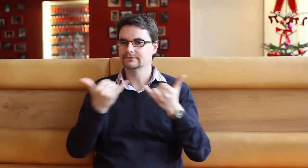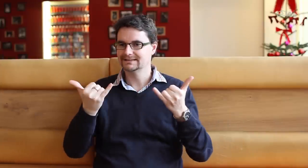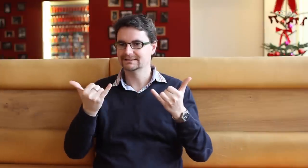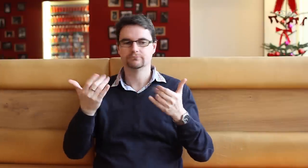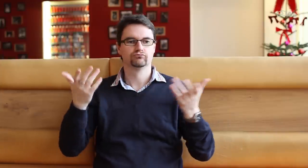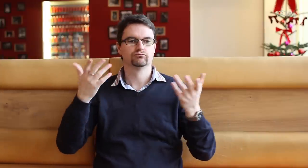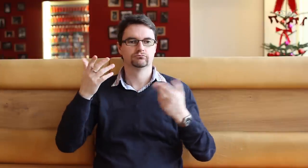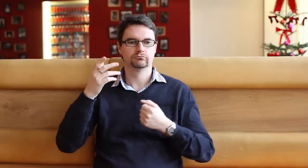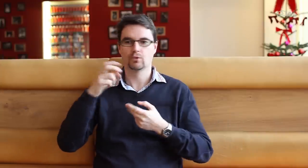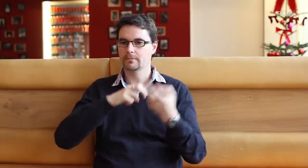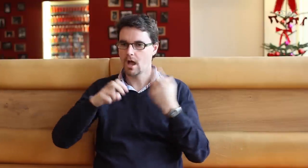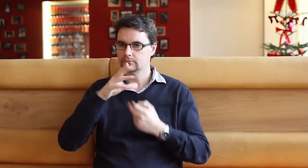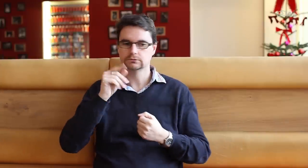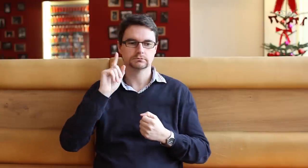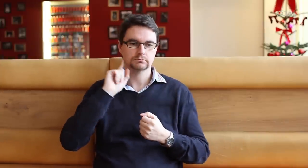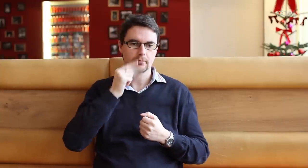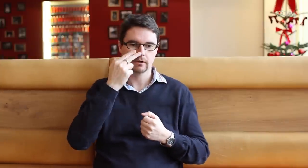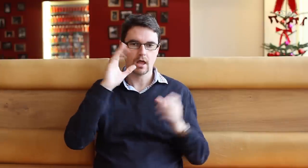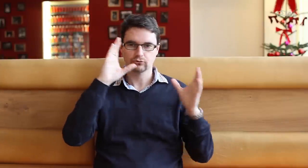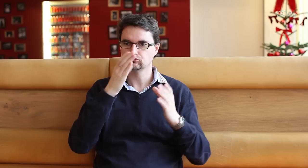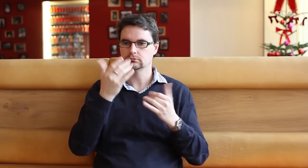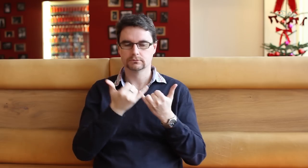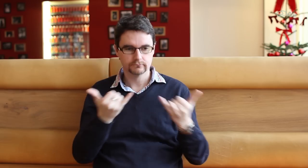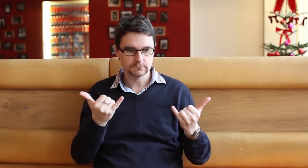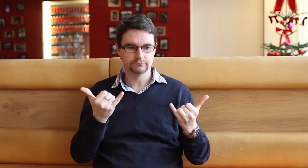den Umgang mit taubblinden Menschen oder Menschen mit Usher, wie sitze ich richtig beim Taktilen Gebärden?